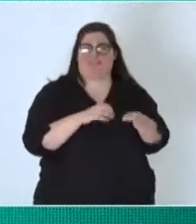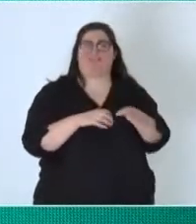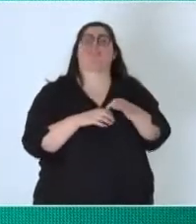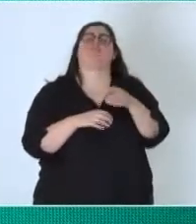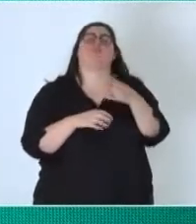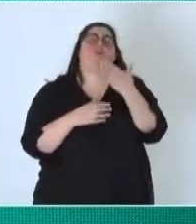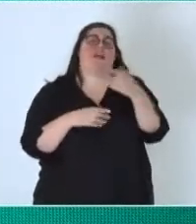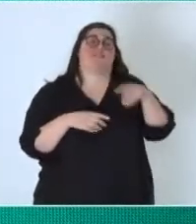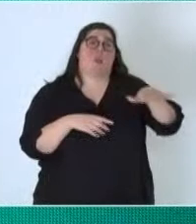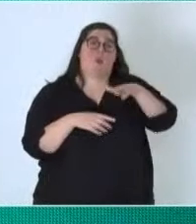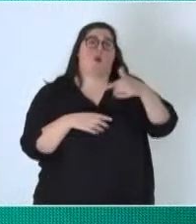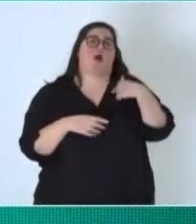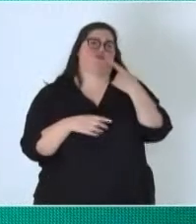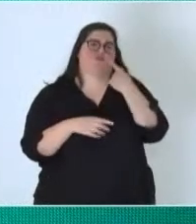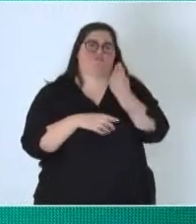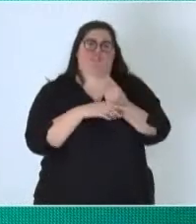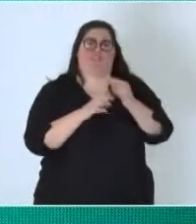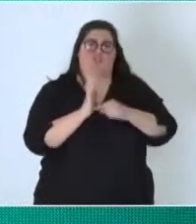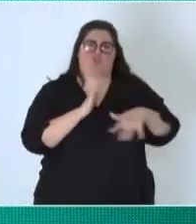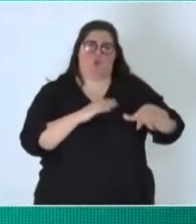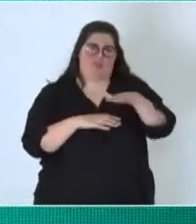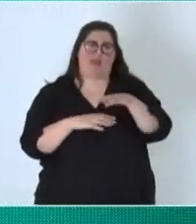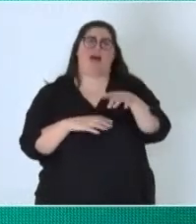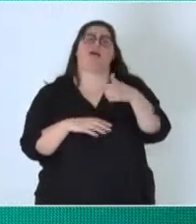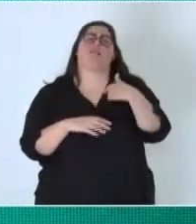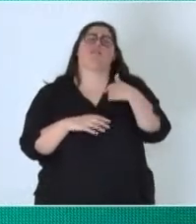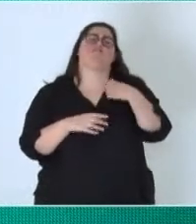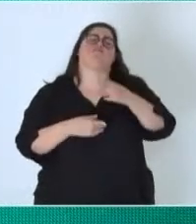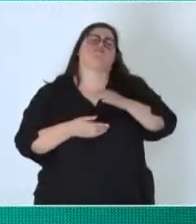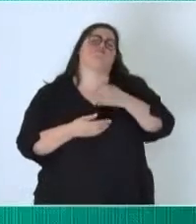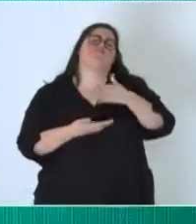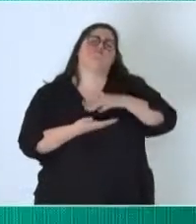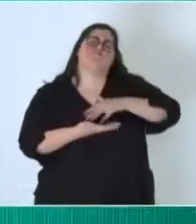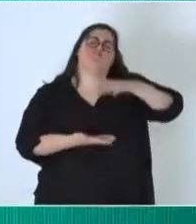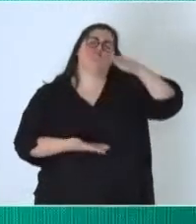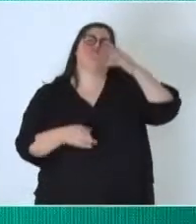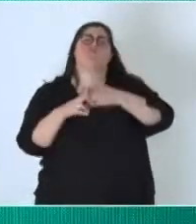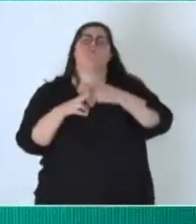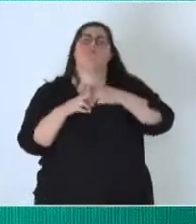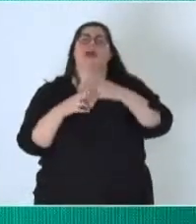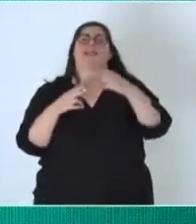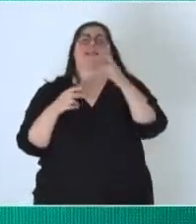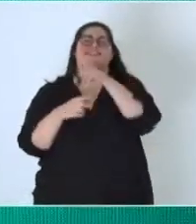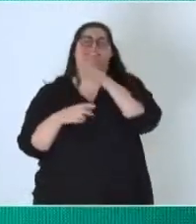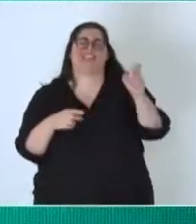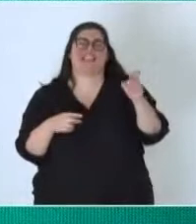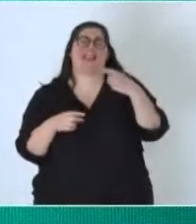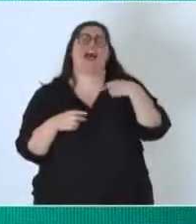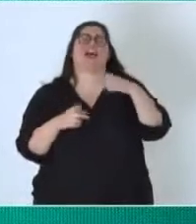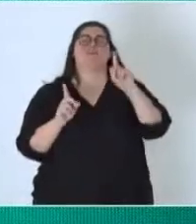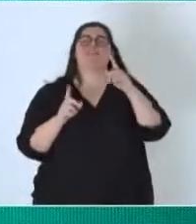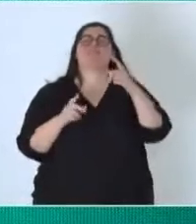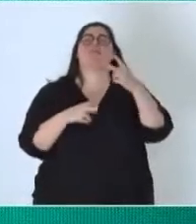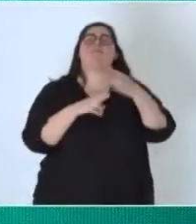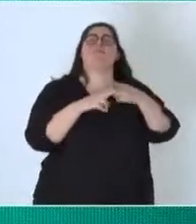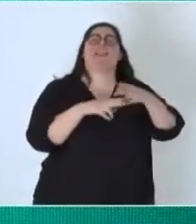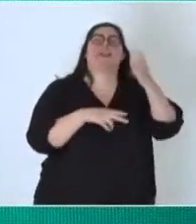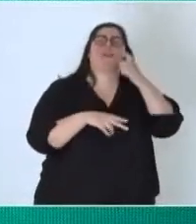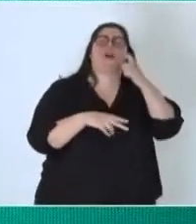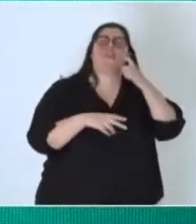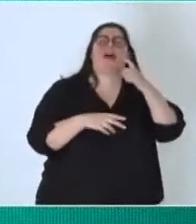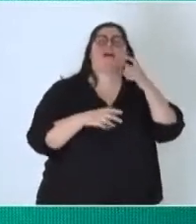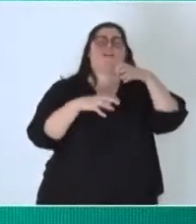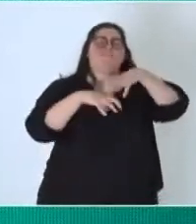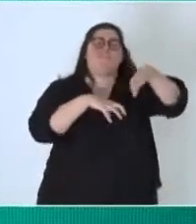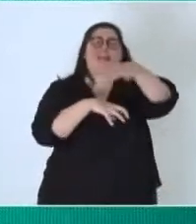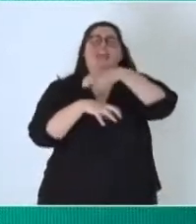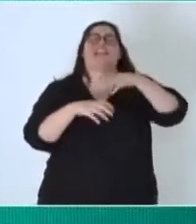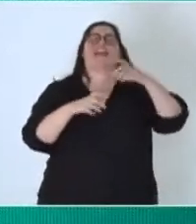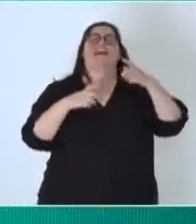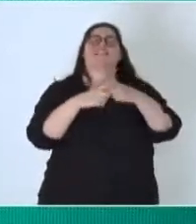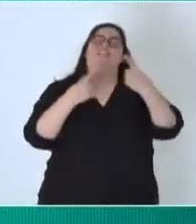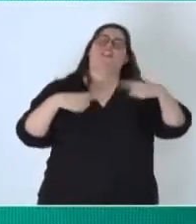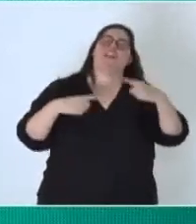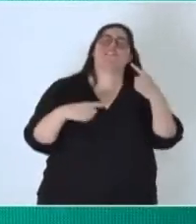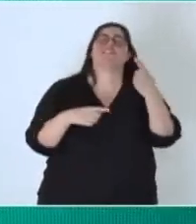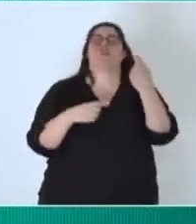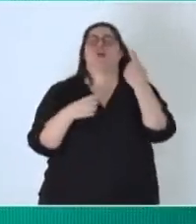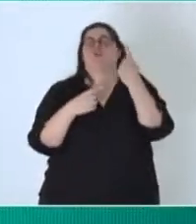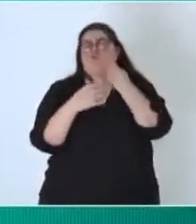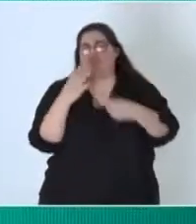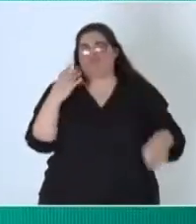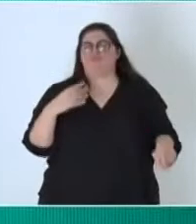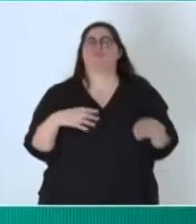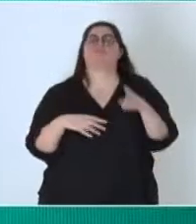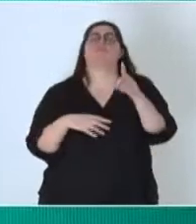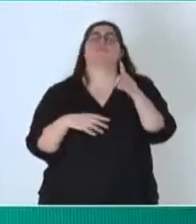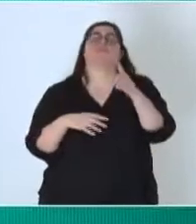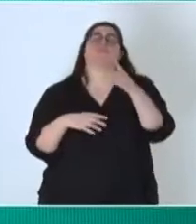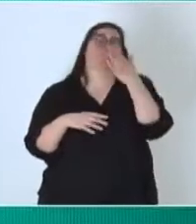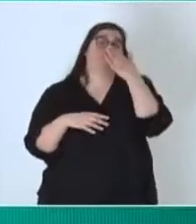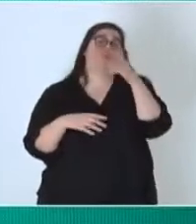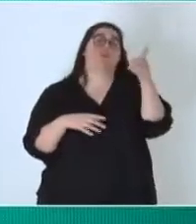MI FAMILIA ME LLEVóÓ AL COMúÚN